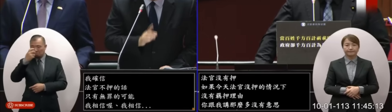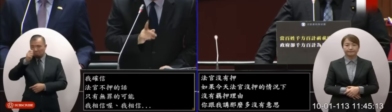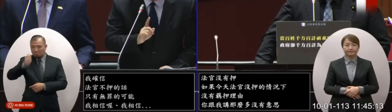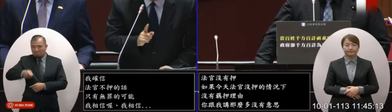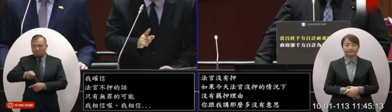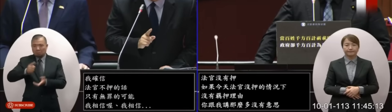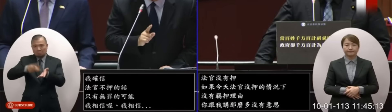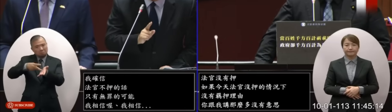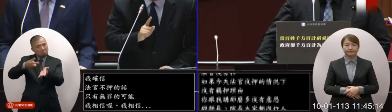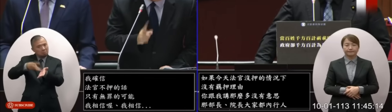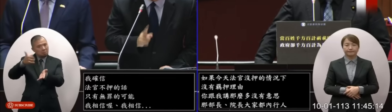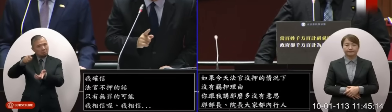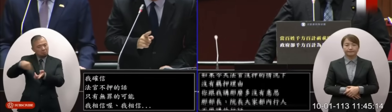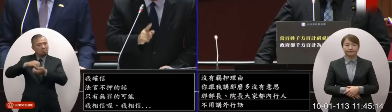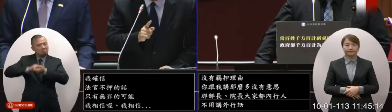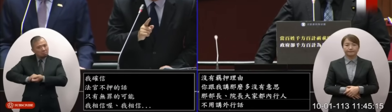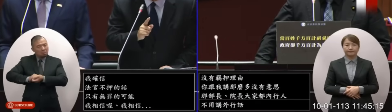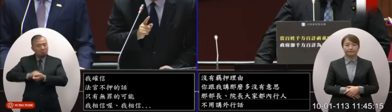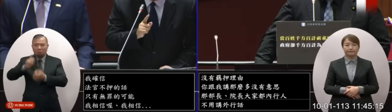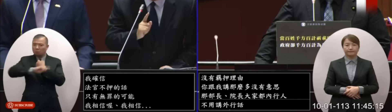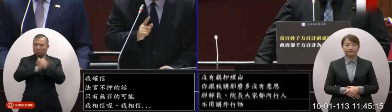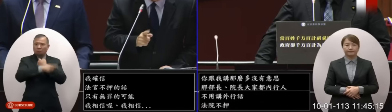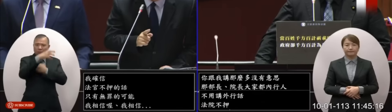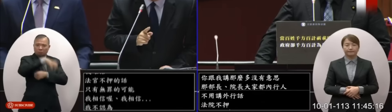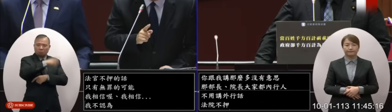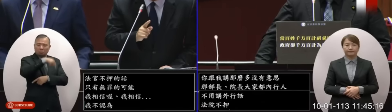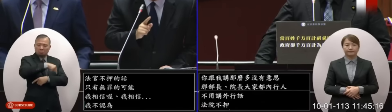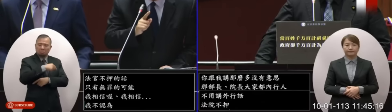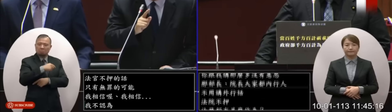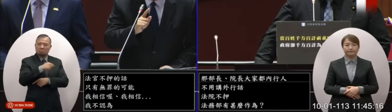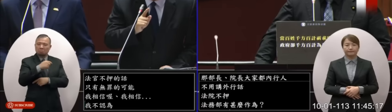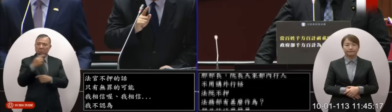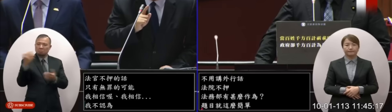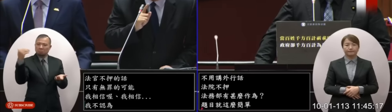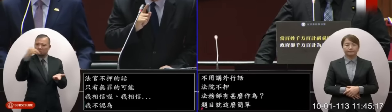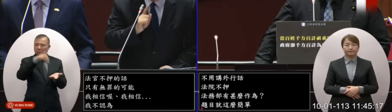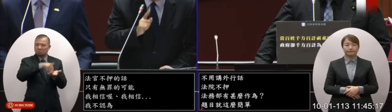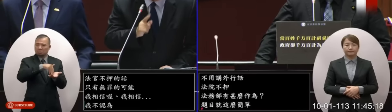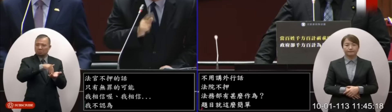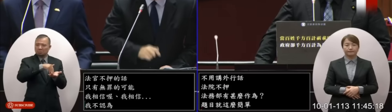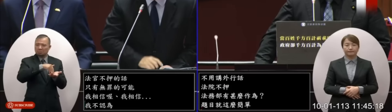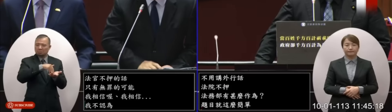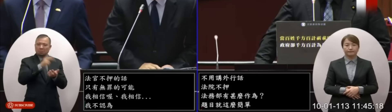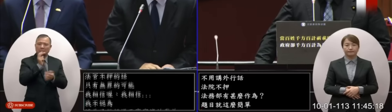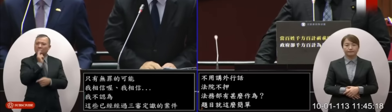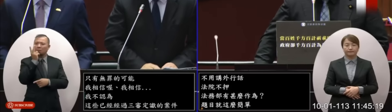法院的判決會的結果會有會 會有不押的一個情形(不是)